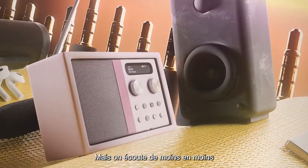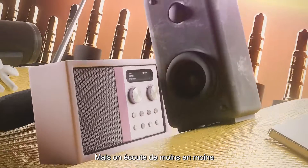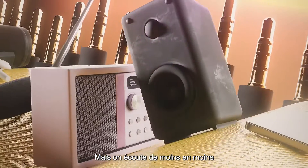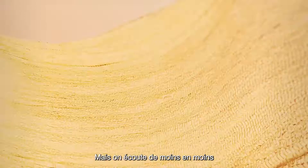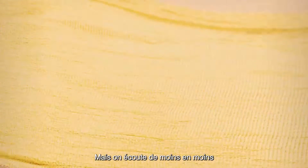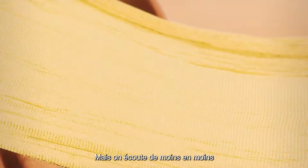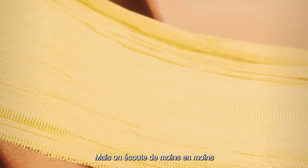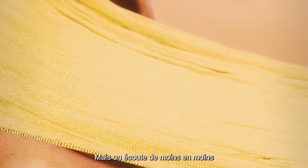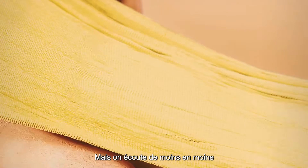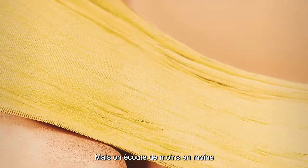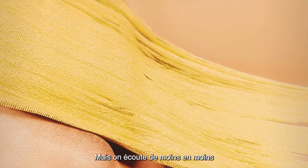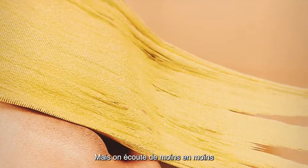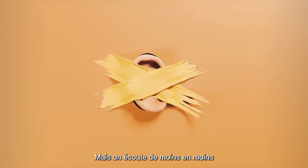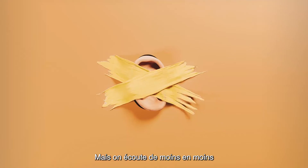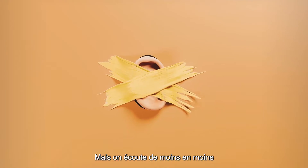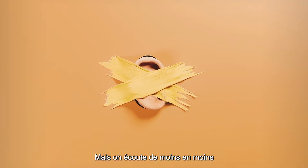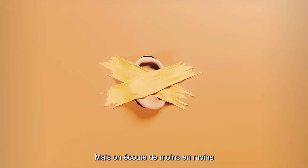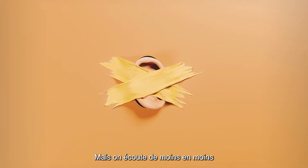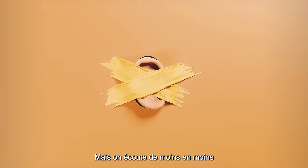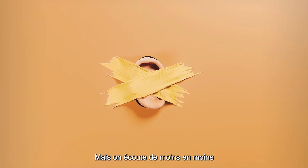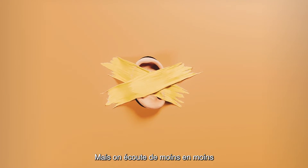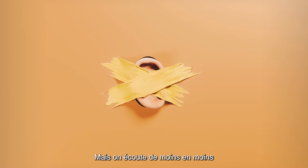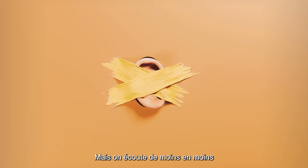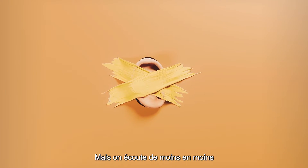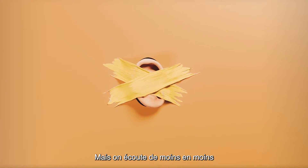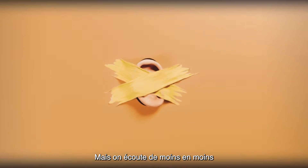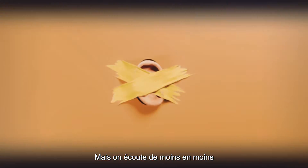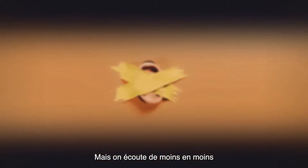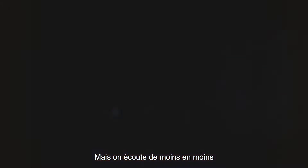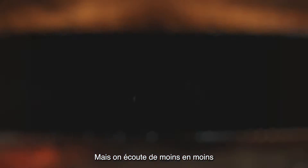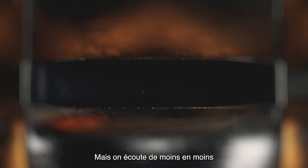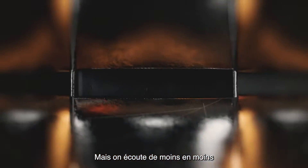Mais on écoute de moins en moins